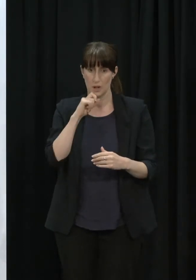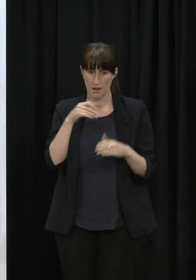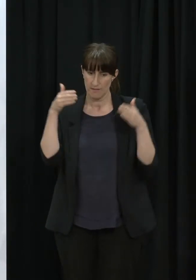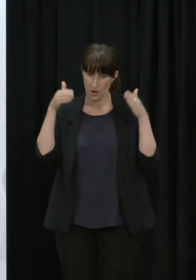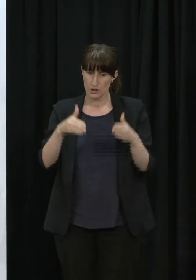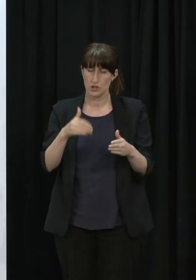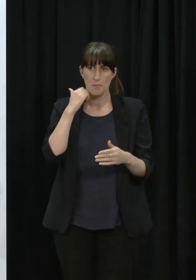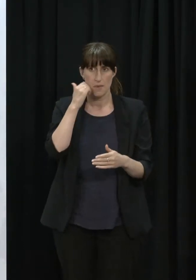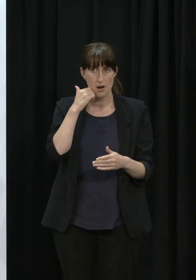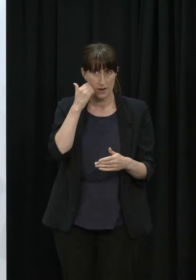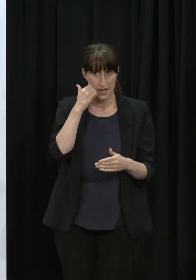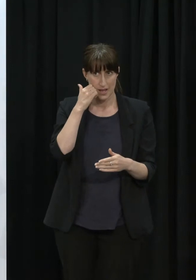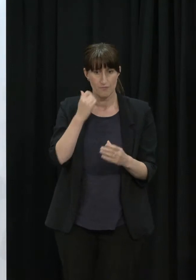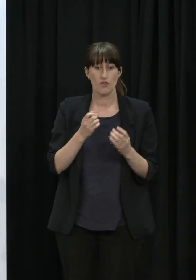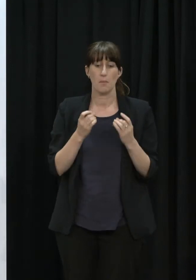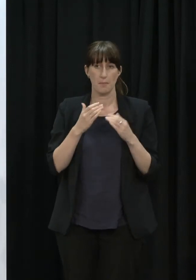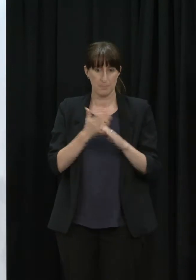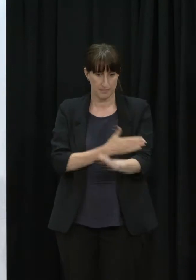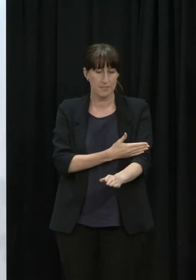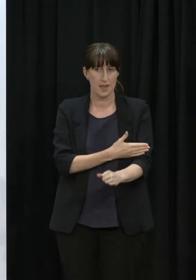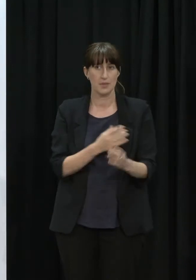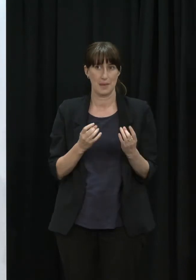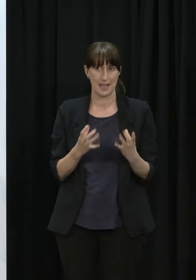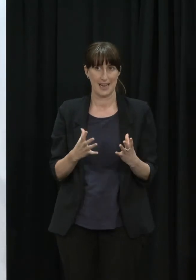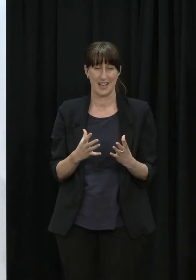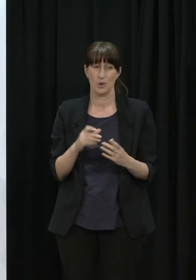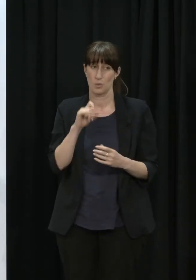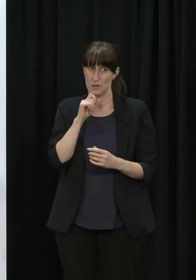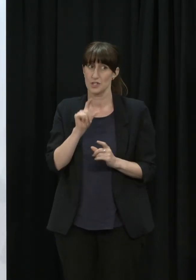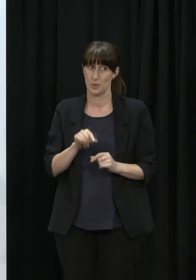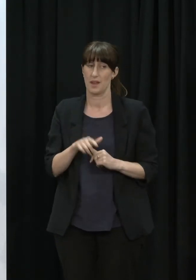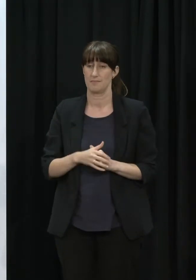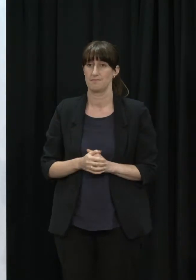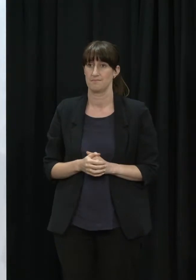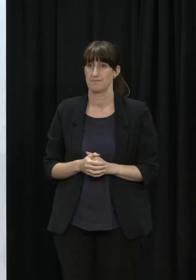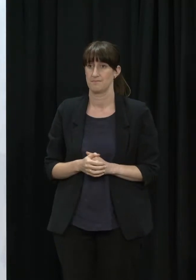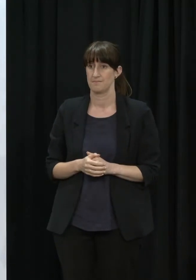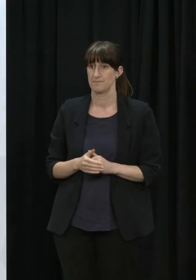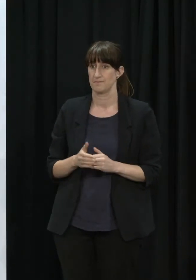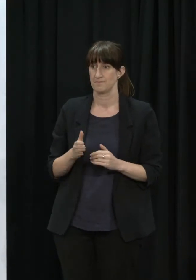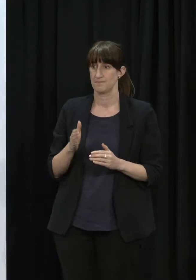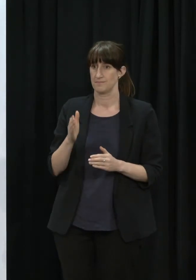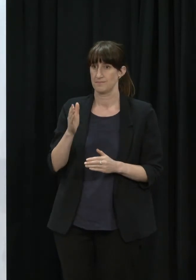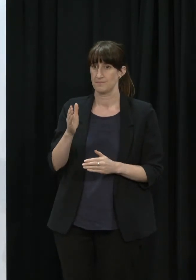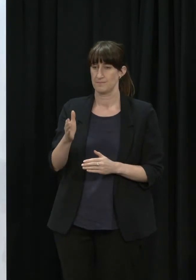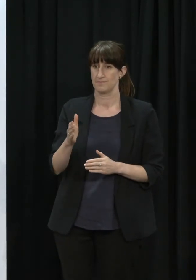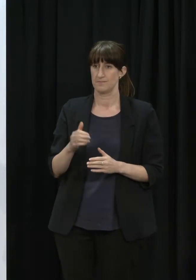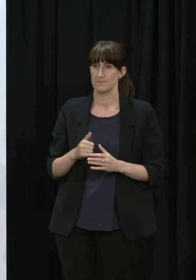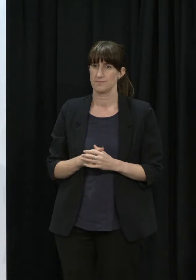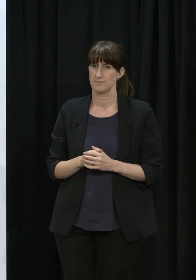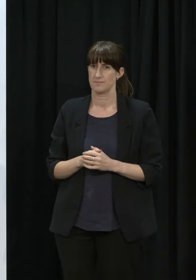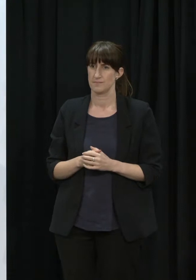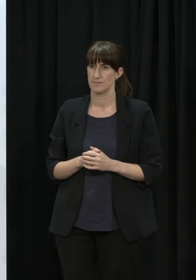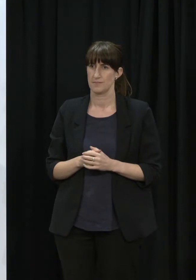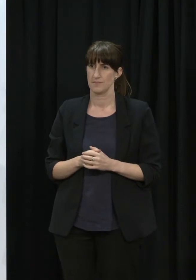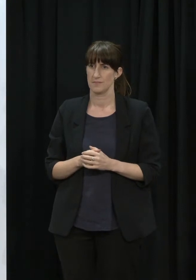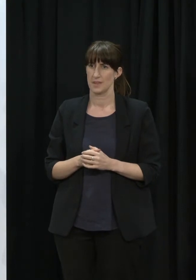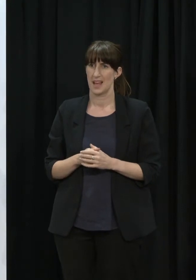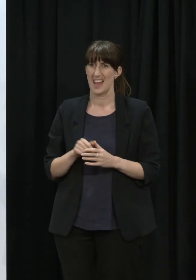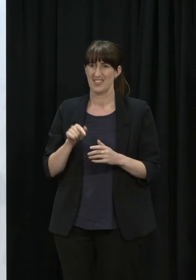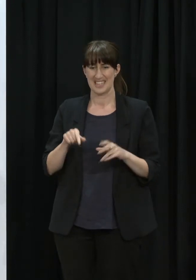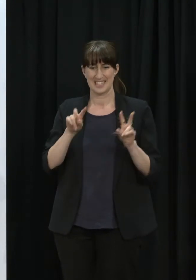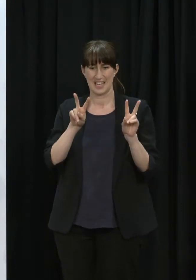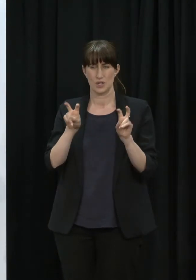kano ki te mahi i nga mea